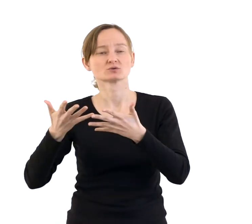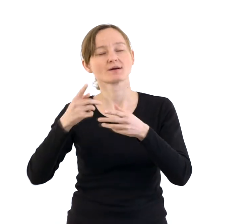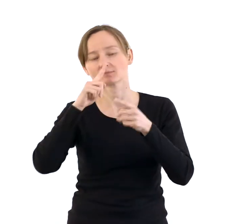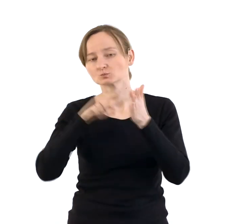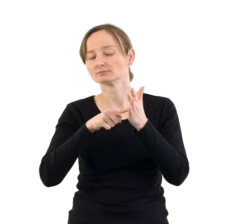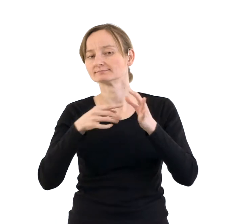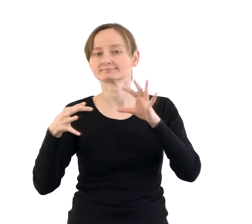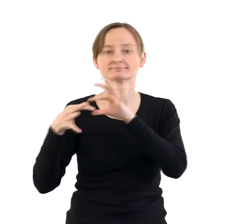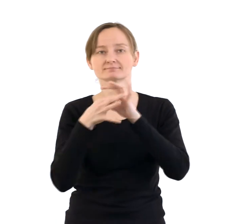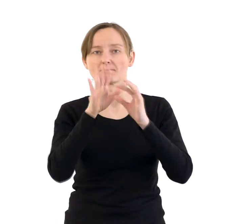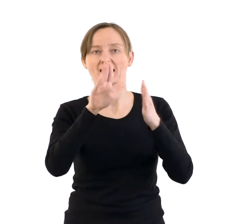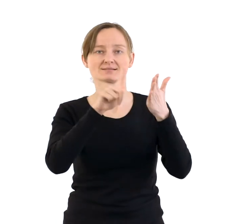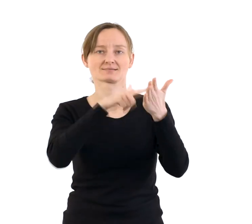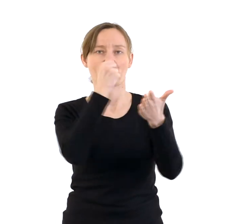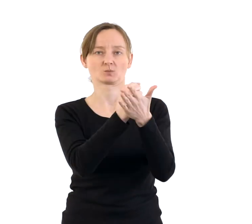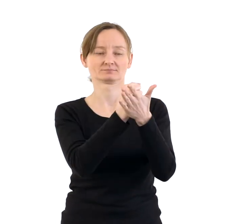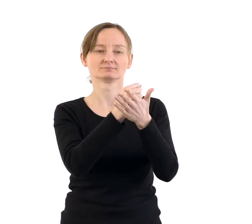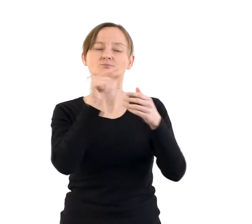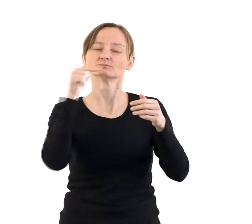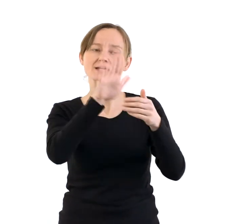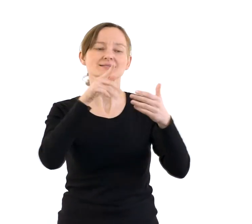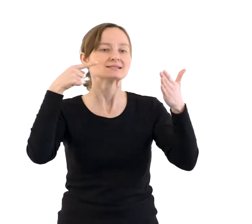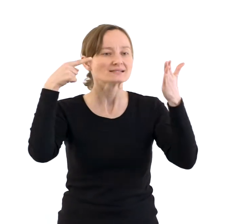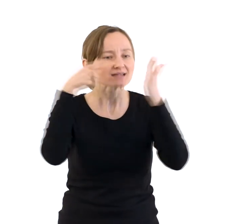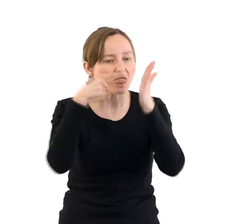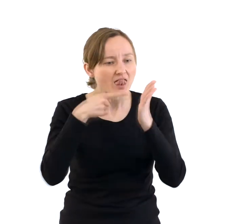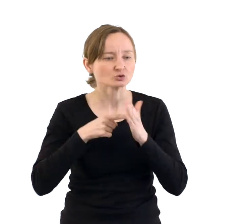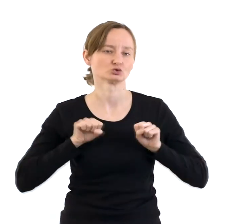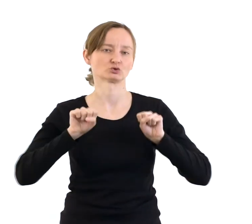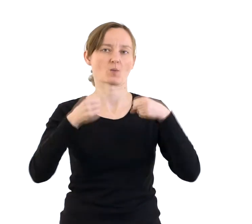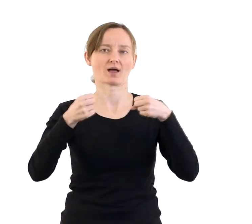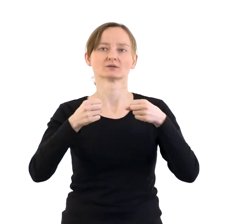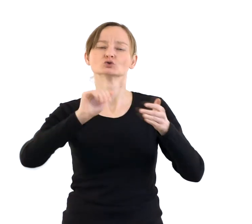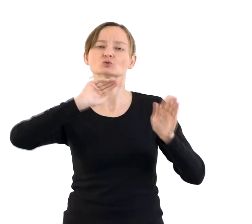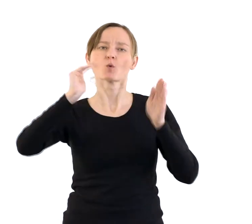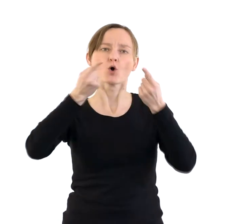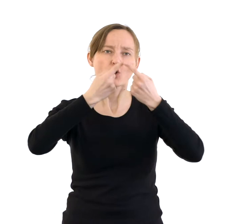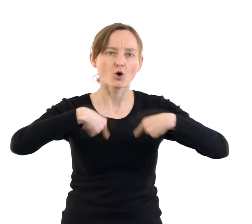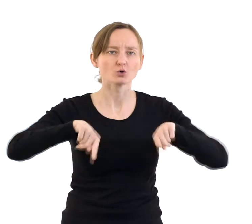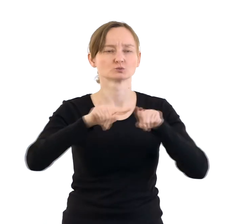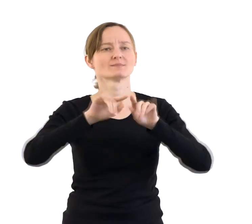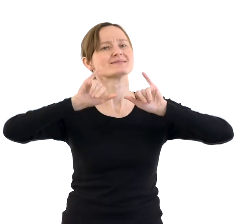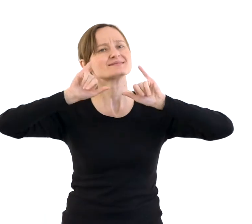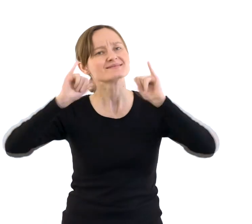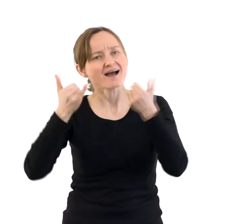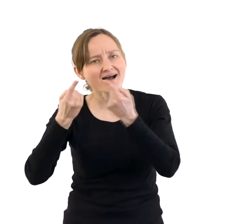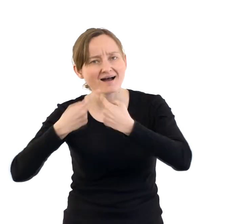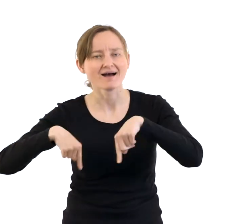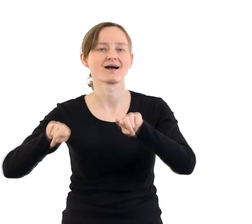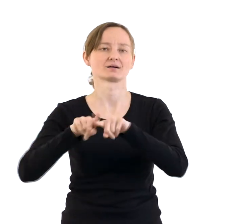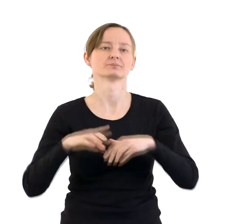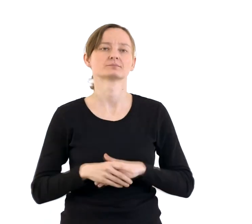która jest zgodna z jej statutem, w którym wymienione są cele działalności oraz wskazane sposoby ich realizacji.